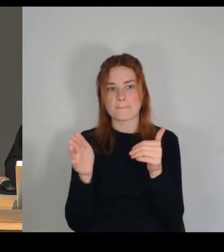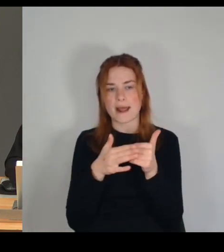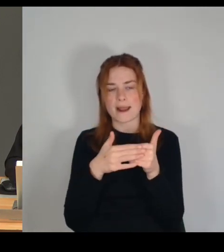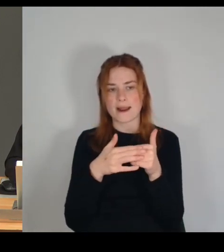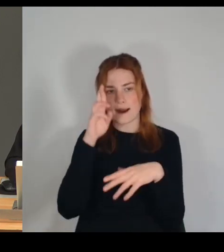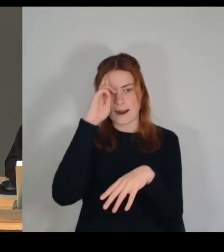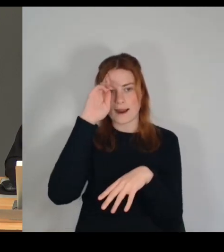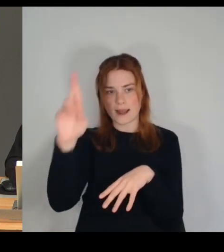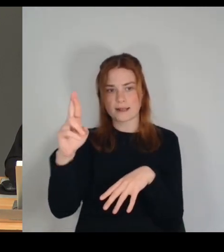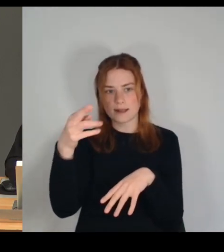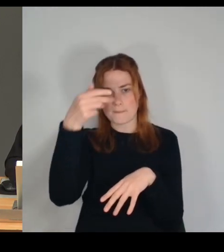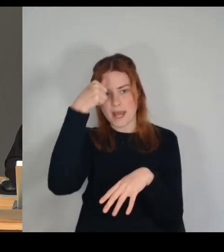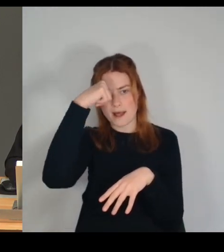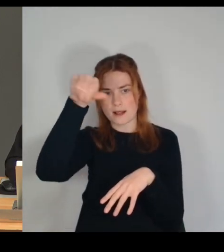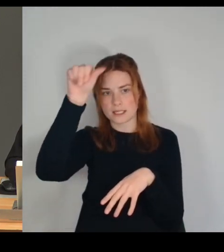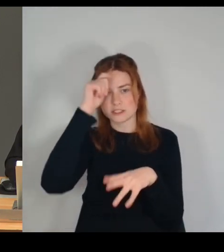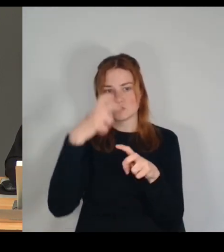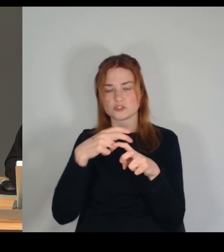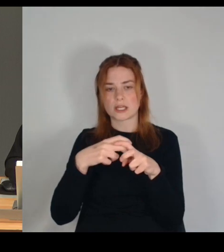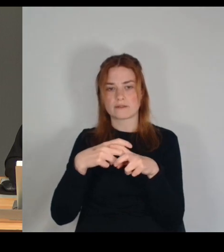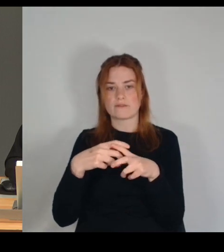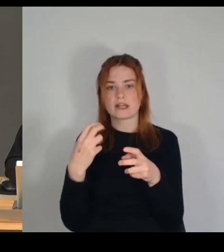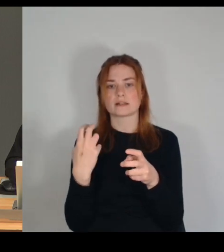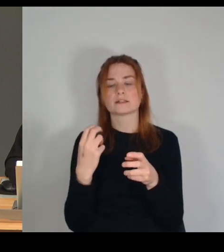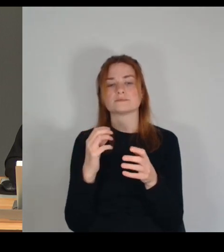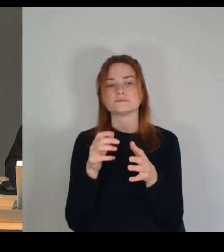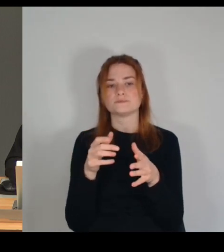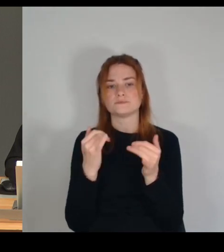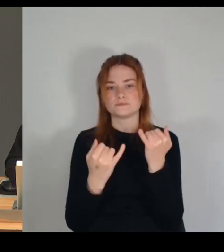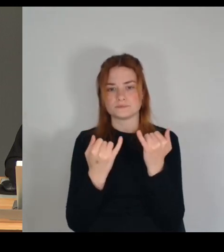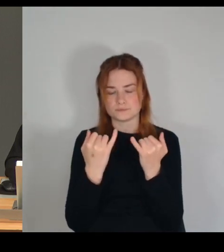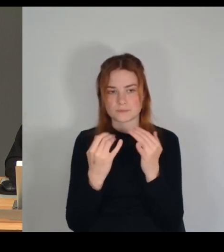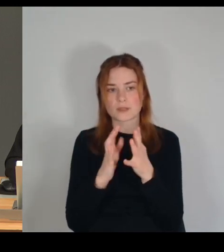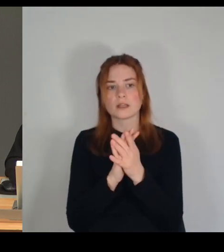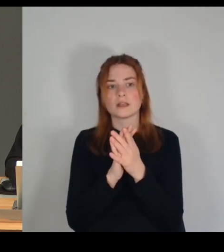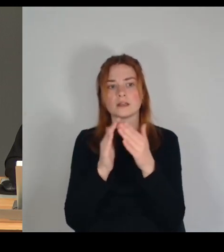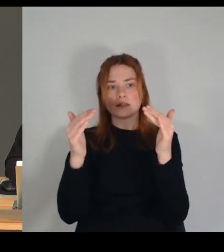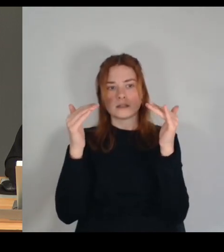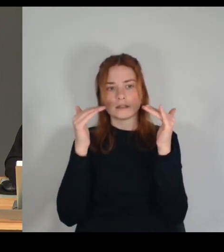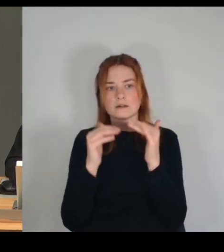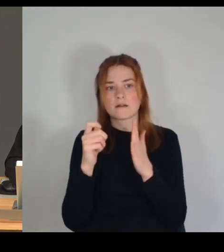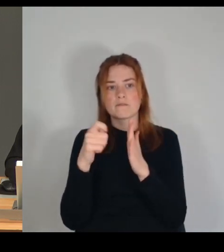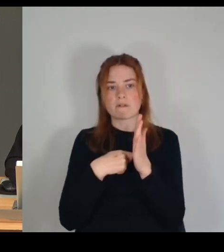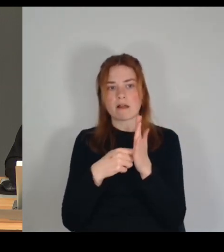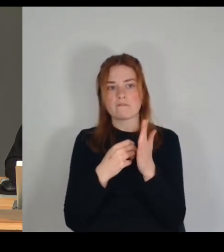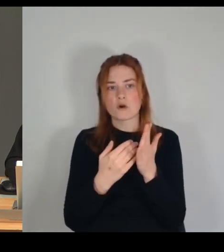Die AfD Fraktion schlägt heute zur Wahl vor, für den Untersuchungsausschuss Herrn Abgeordneten Robertsch Recht als